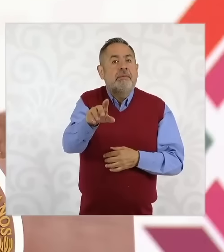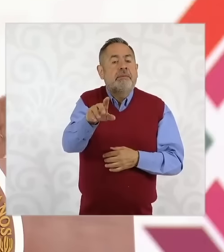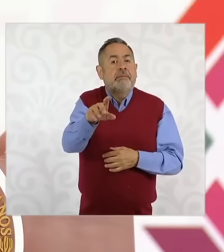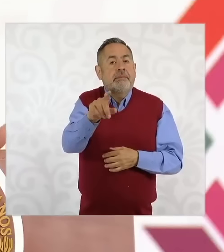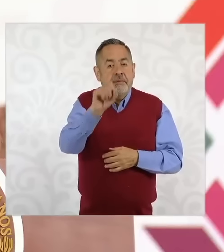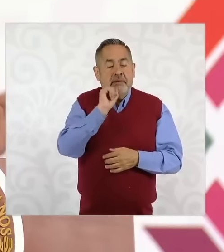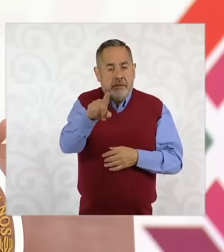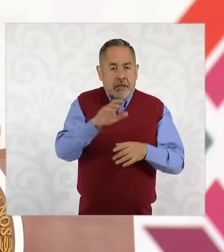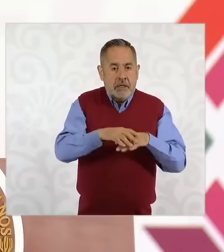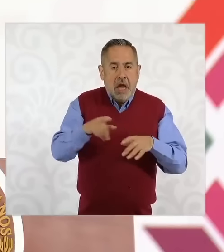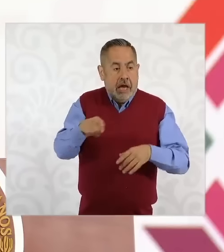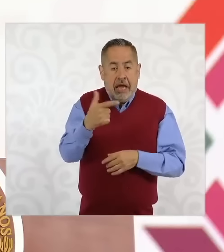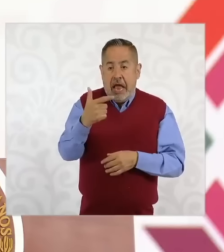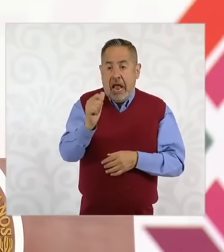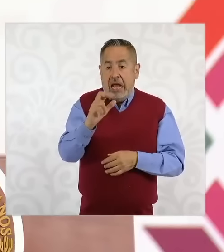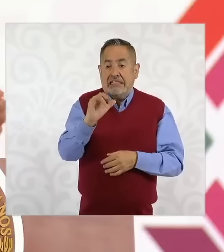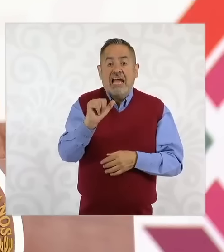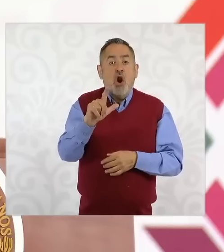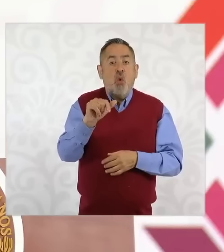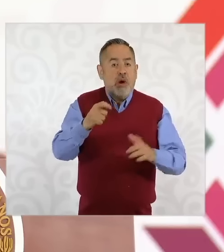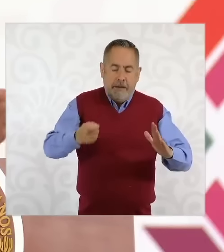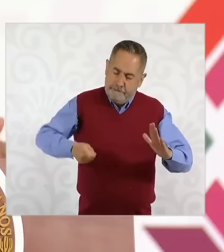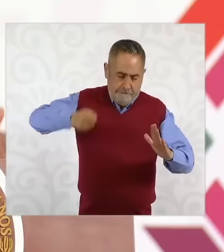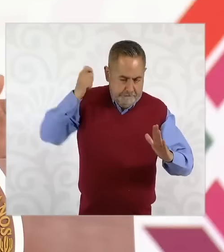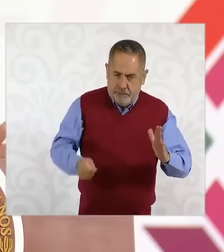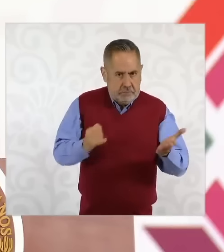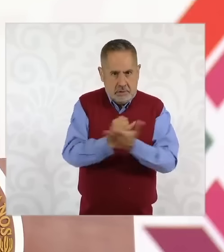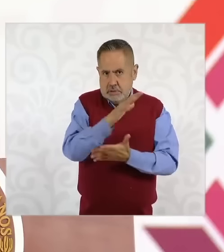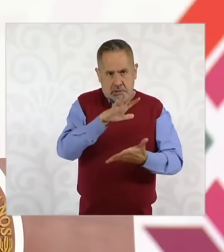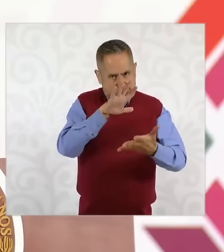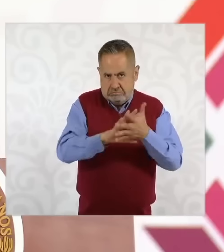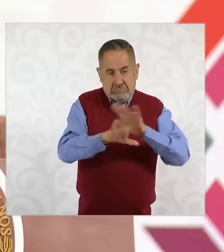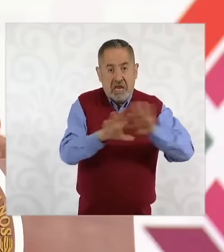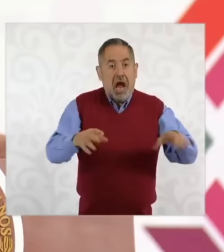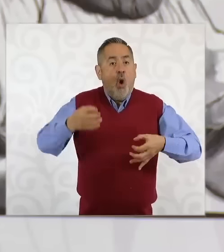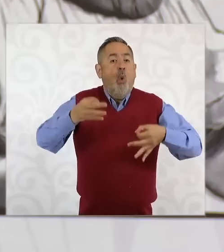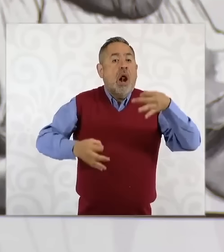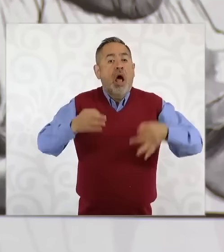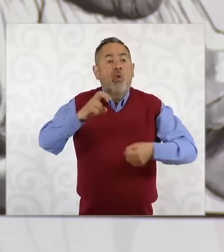ya la sentencia García Luna, en donde el propio jurado de Estados Unidos dice claramente